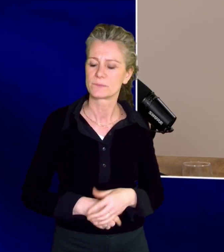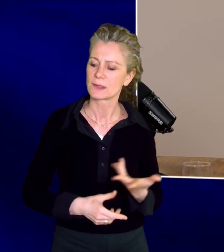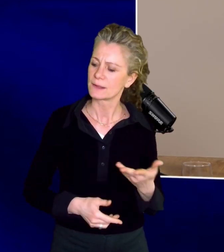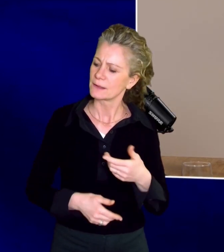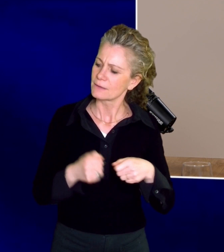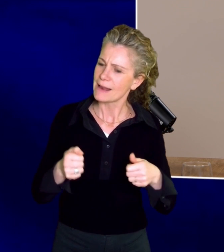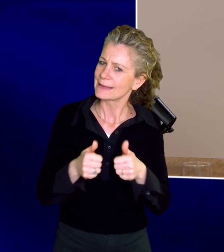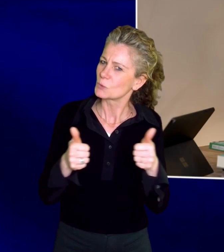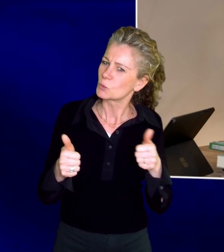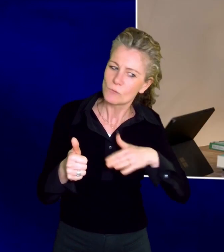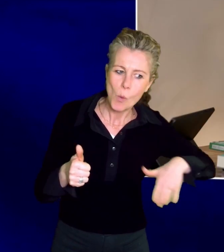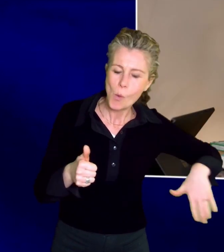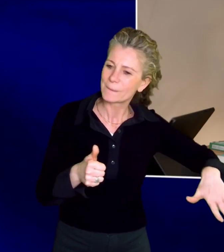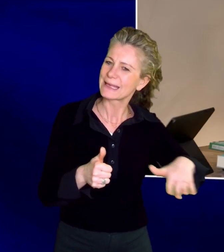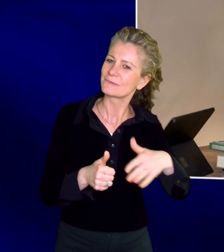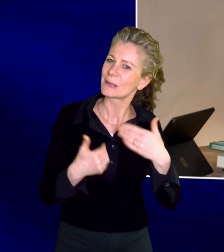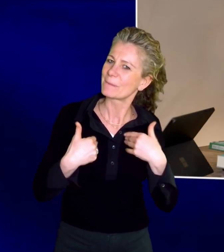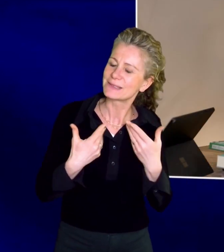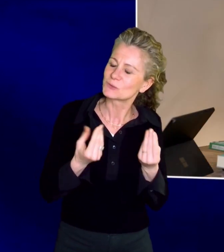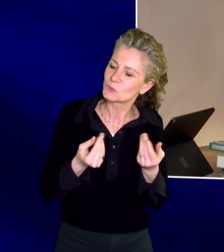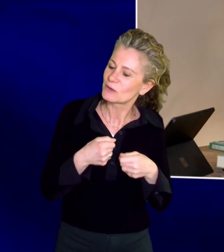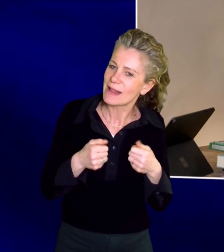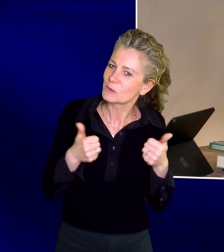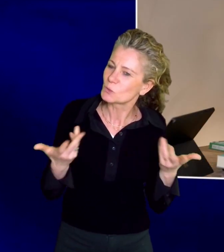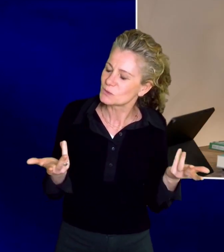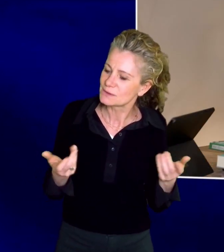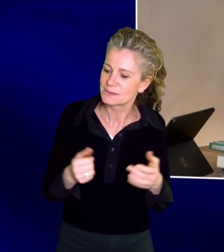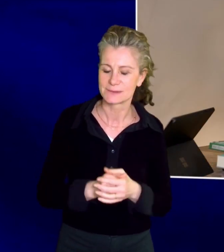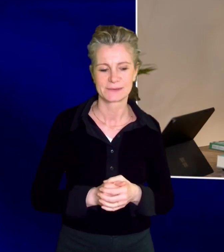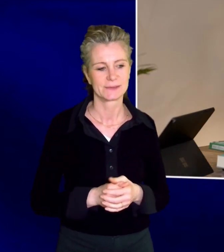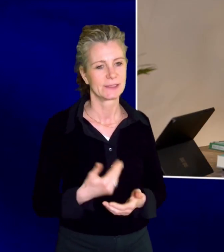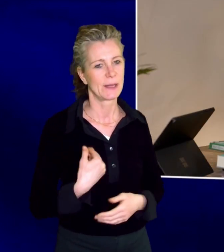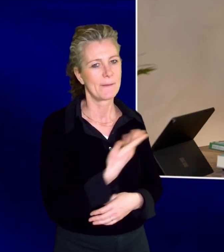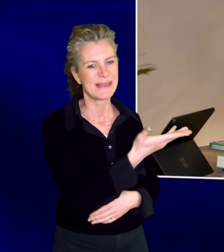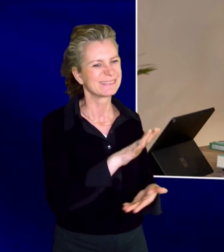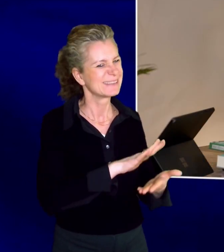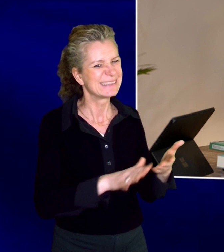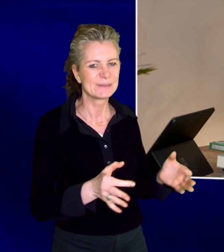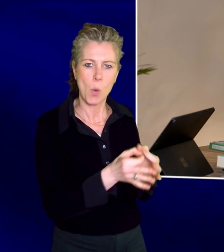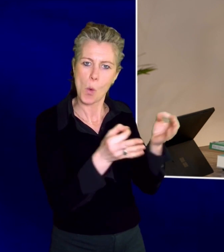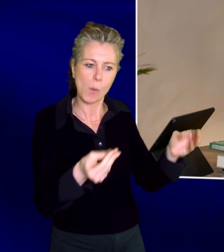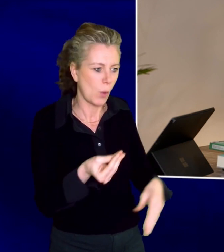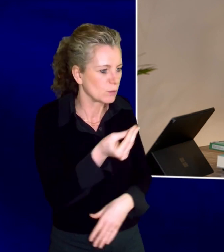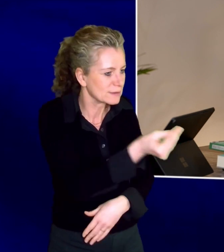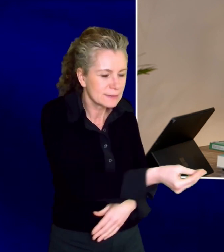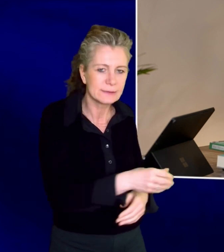Mensen die niet met oplossingen komen... die niet de antwoorden hebben op de vragen.